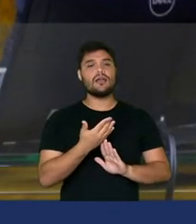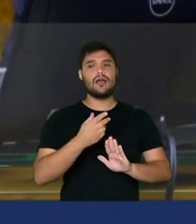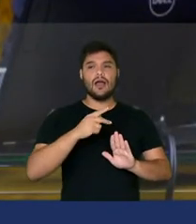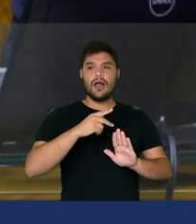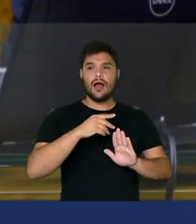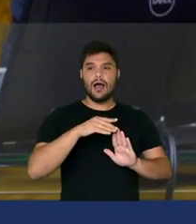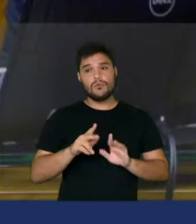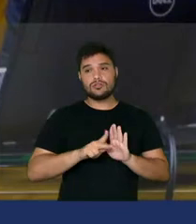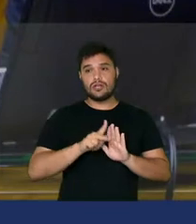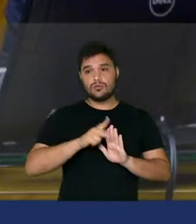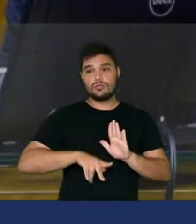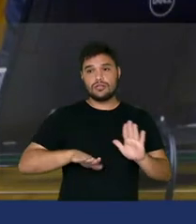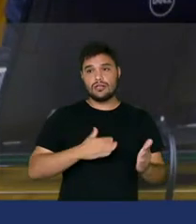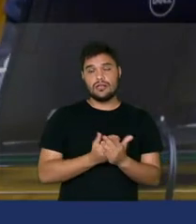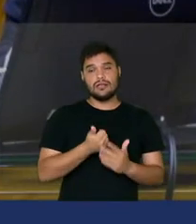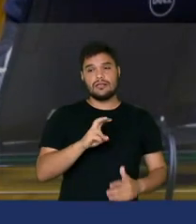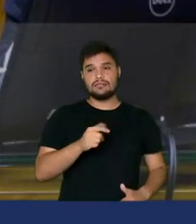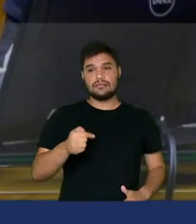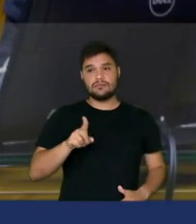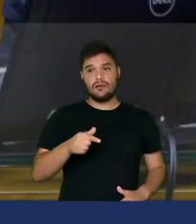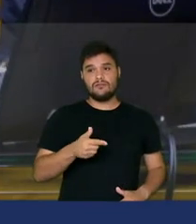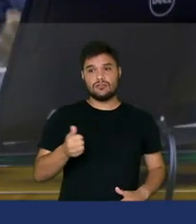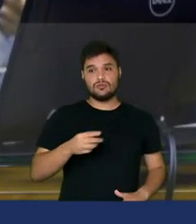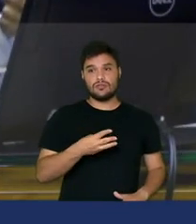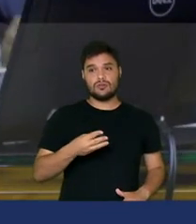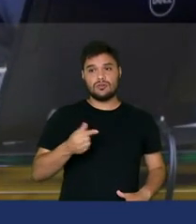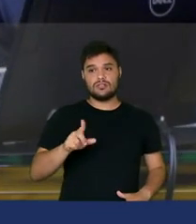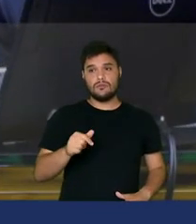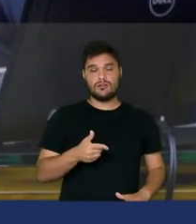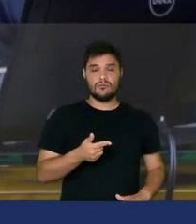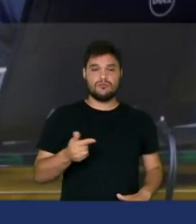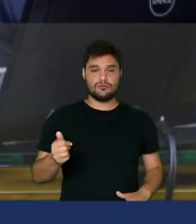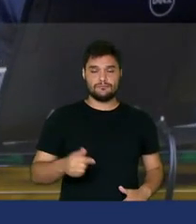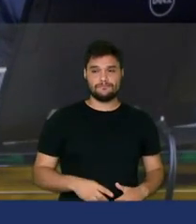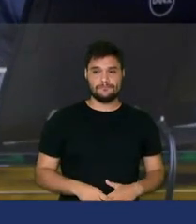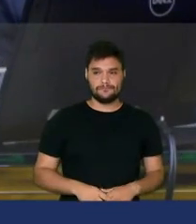TURNO ÚNICO, 1518 DE 2021, INSTITUI A POLÍTICO NACIONAL ALDIR BLANC E DÁ OUTRAS PROVIDÊNCIAS. PELA APROVAÇÃO DE NÚMERO 3225, APENSADO COM SUBSTITUTIVO, RELATOR DEPUTADO TADEU